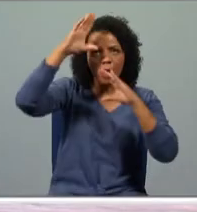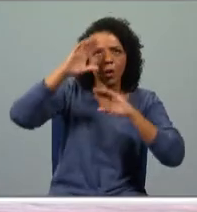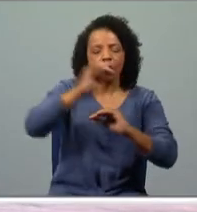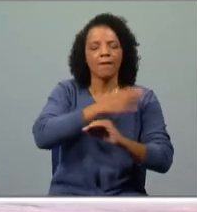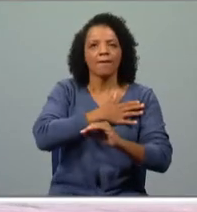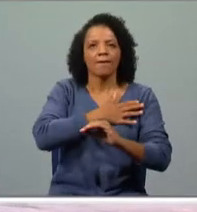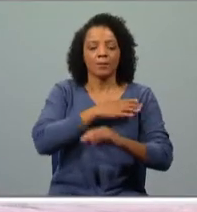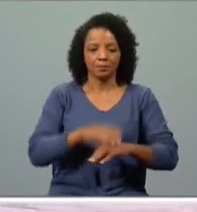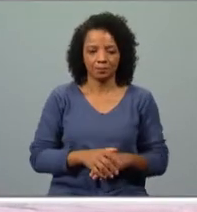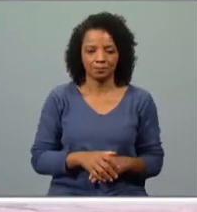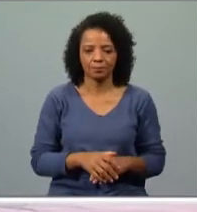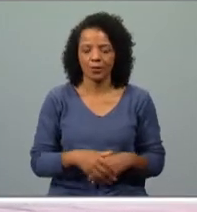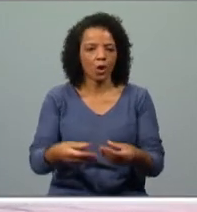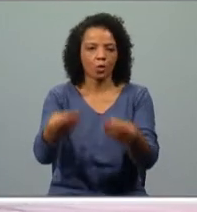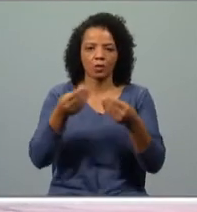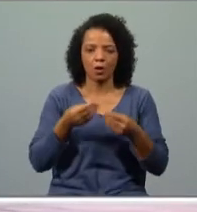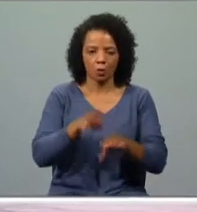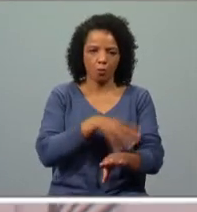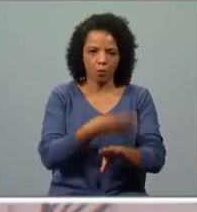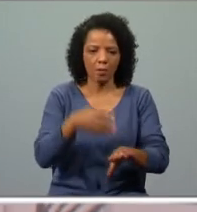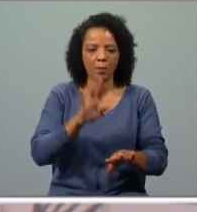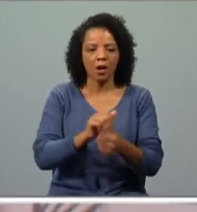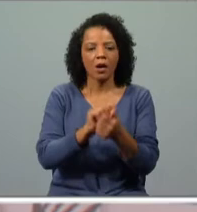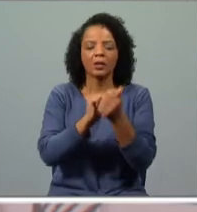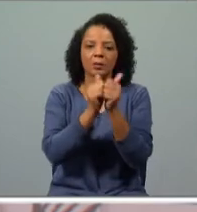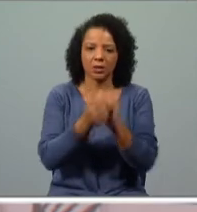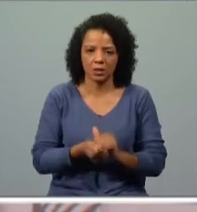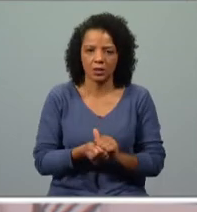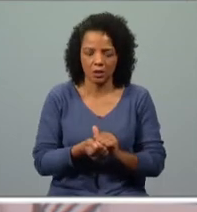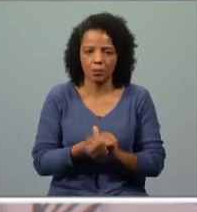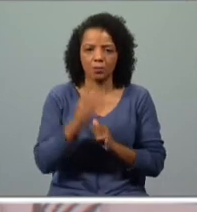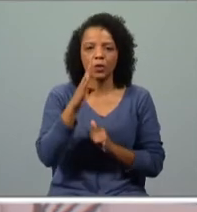Odisseia o poema de Homero mas traduz uma adaptação que João de Barros 他討厭荷馬的詩但翻譯了它若昂·德·巴羅斯的改編